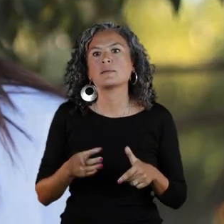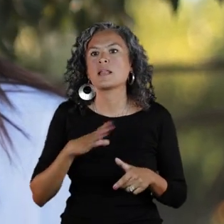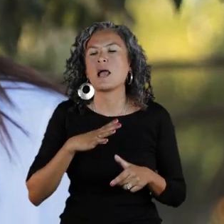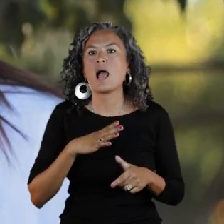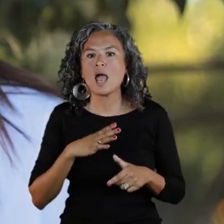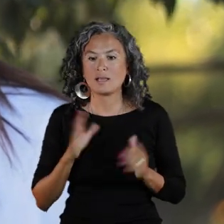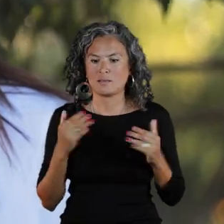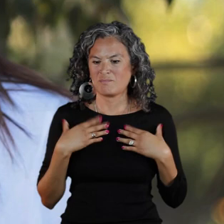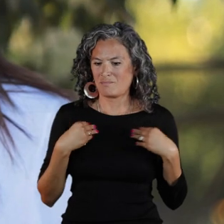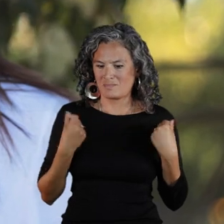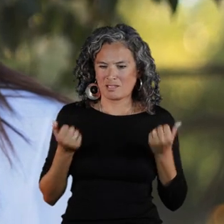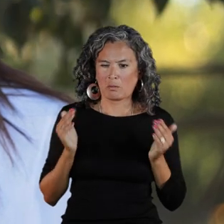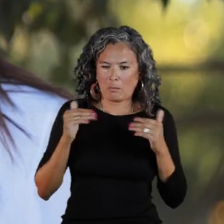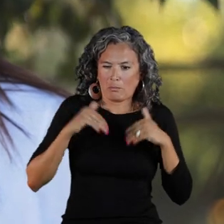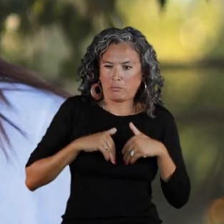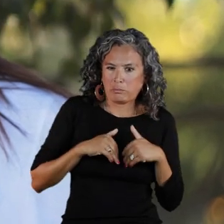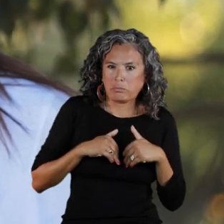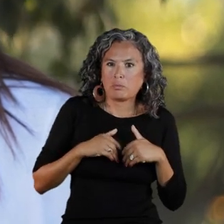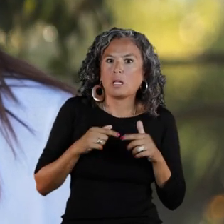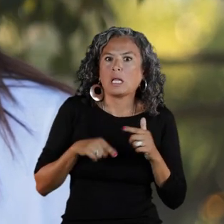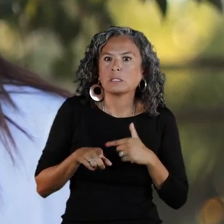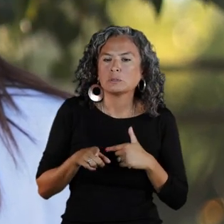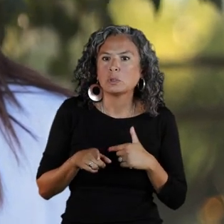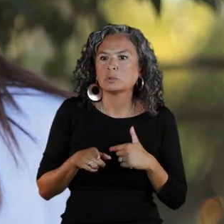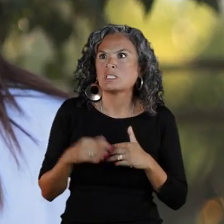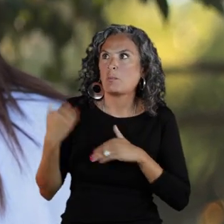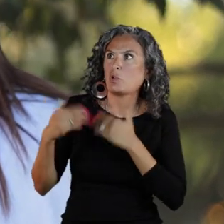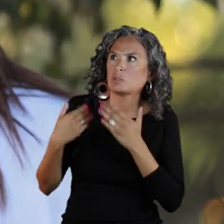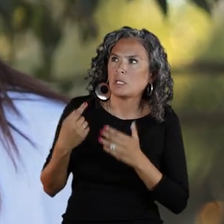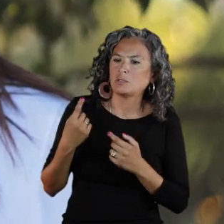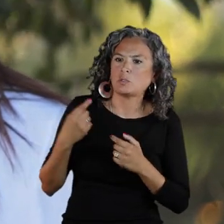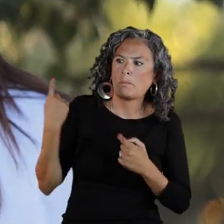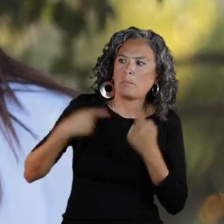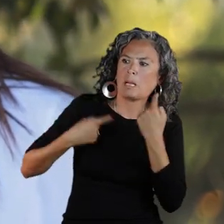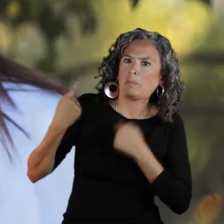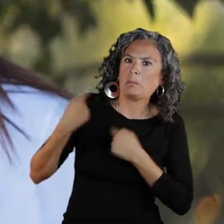La falta de autoestima condiciona a la mujer a lo largo del proceso.